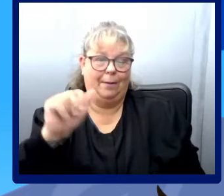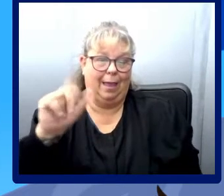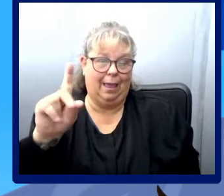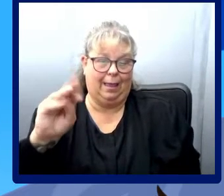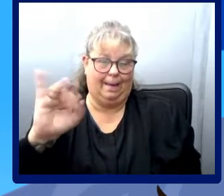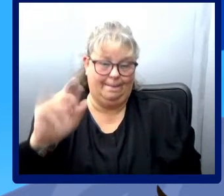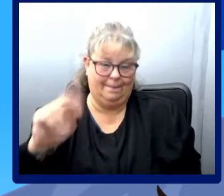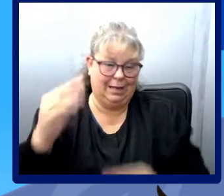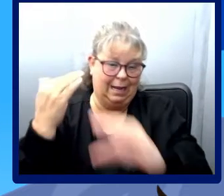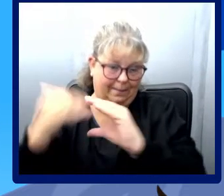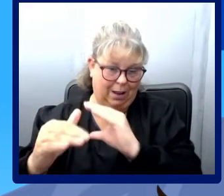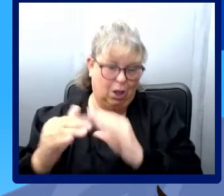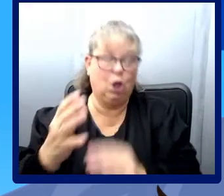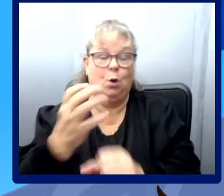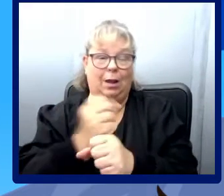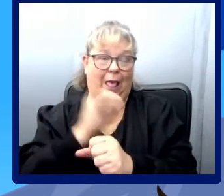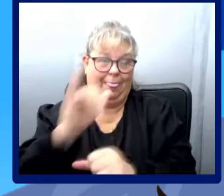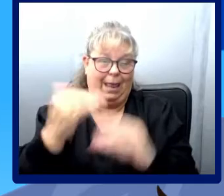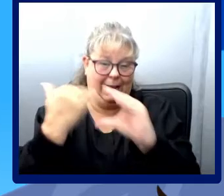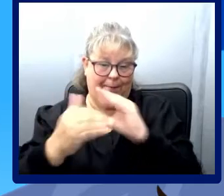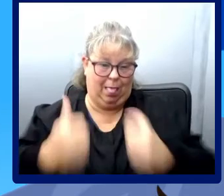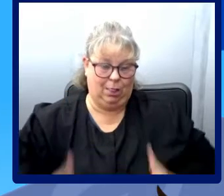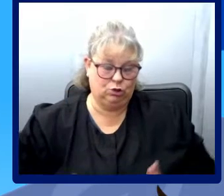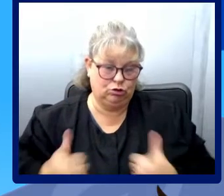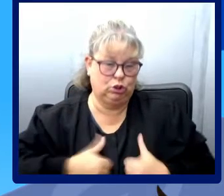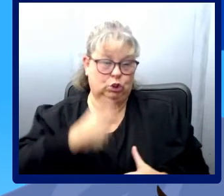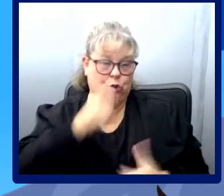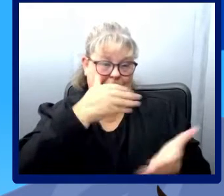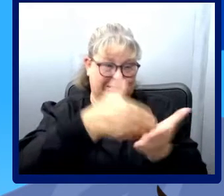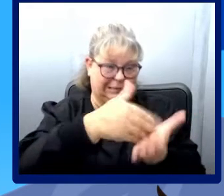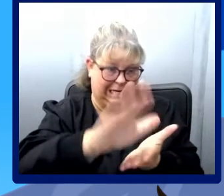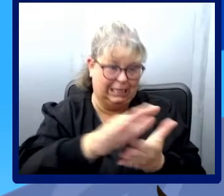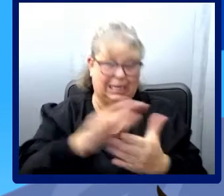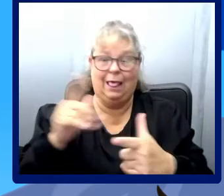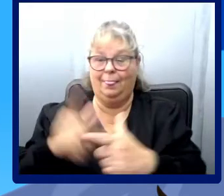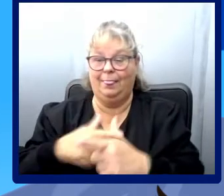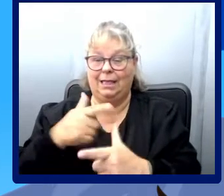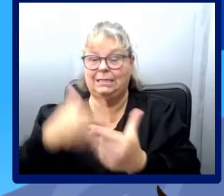obtenemos la dirección de correo que vamos a enviar y entonces estamos enviando dos correos electrónicos.